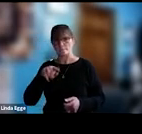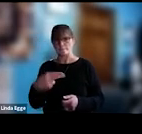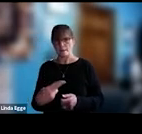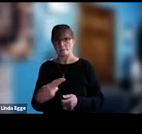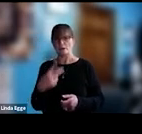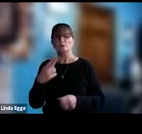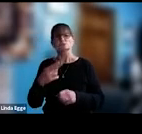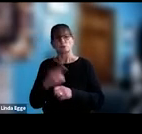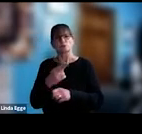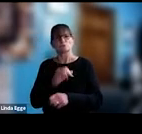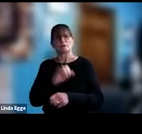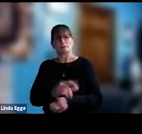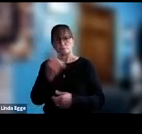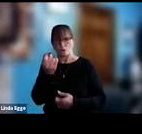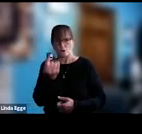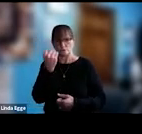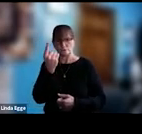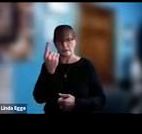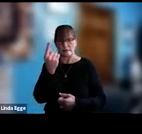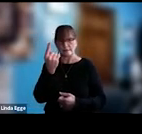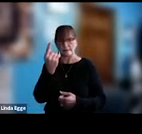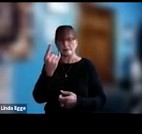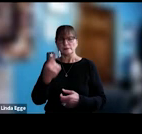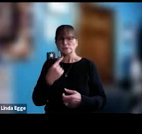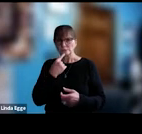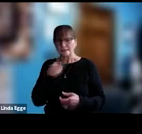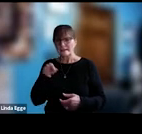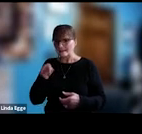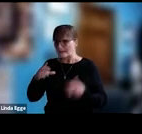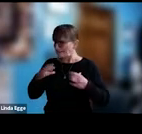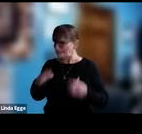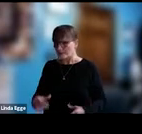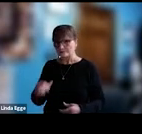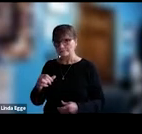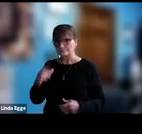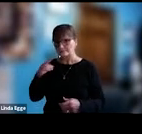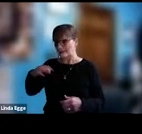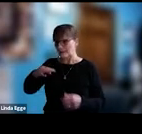Era una forma de entender para poder decir realmente, esta cliente no está consumiendo, la solicitante no está consumiendo y he aquí el por qué.